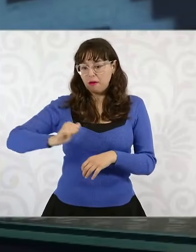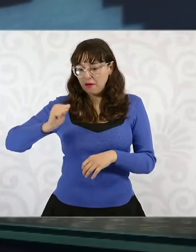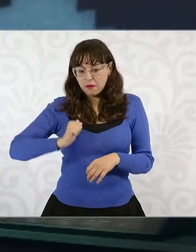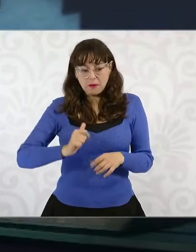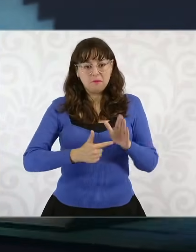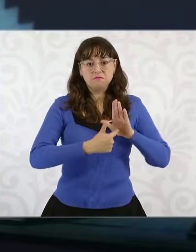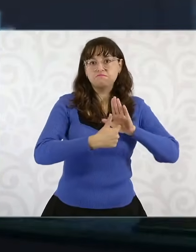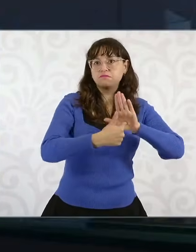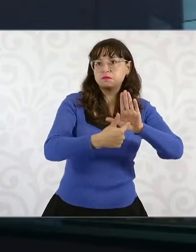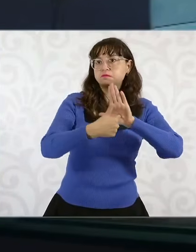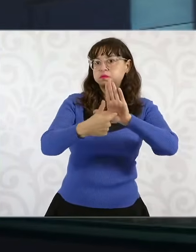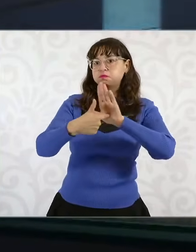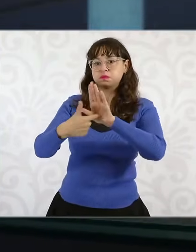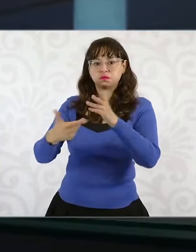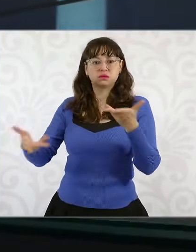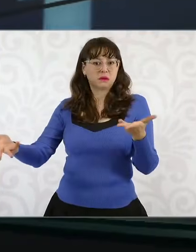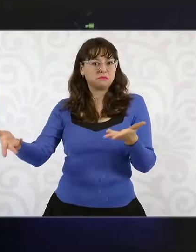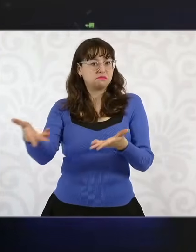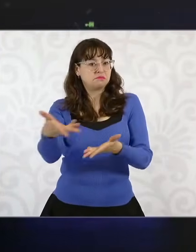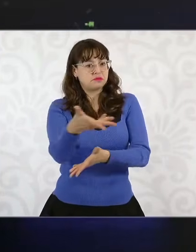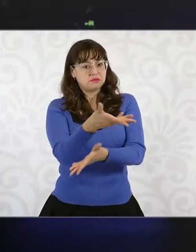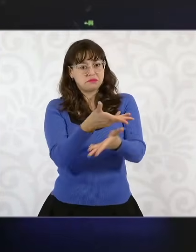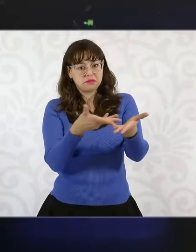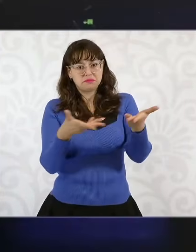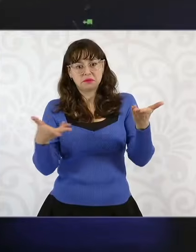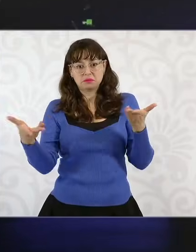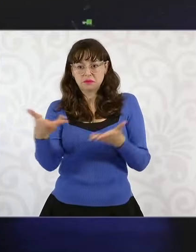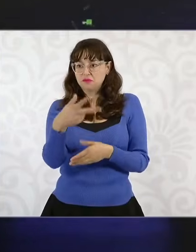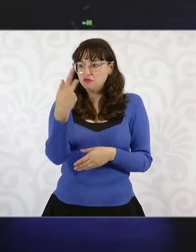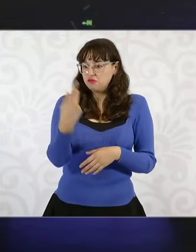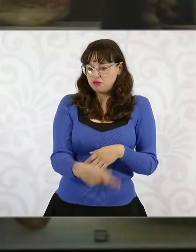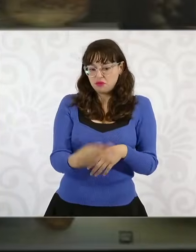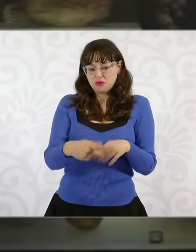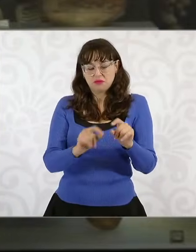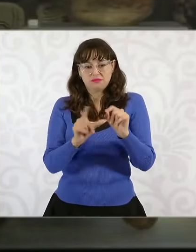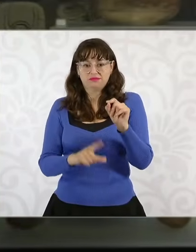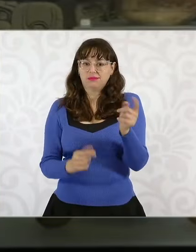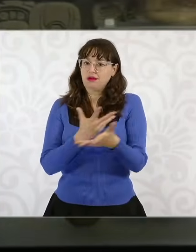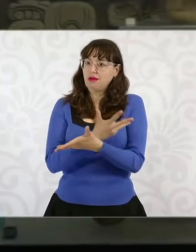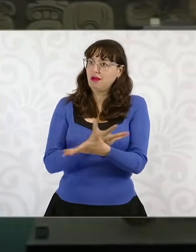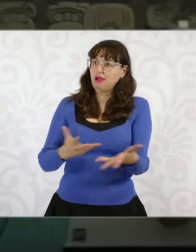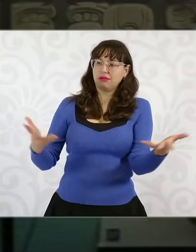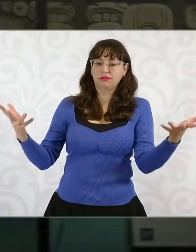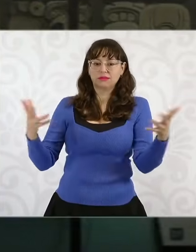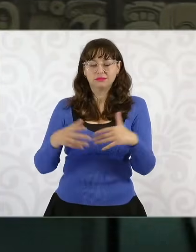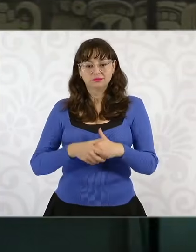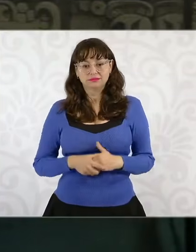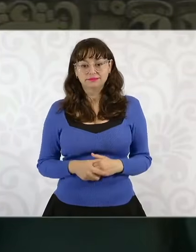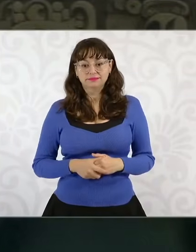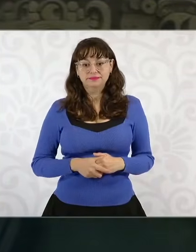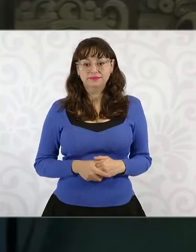compartido con estos [música] países y que muestran la grandeza de México.